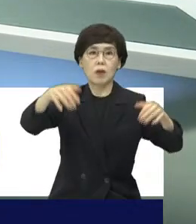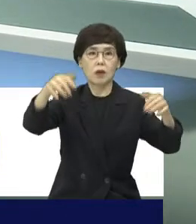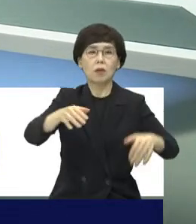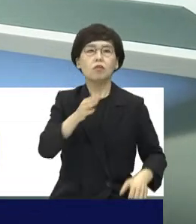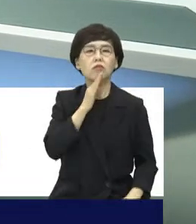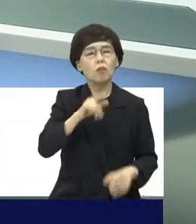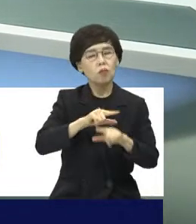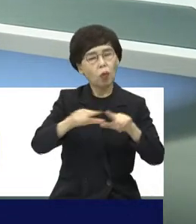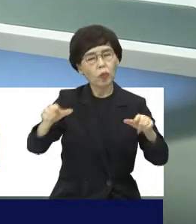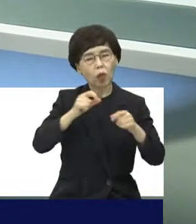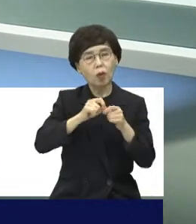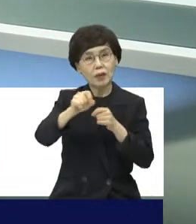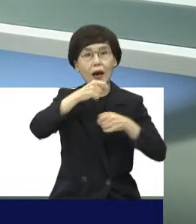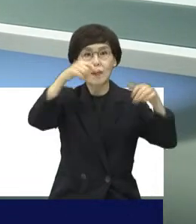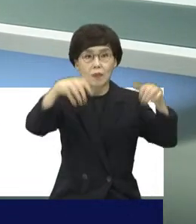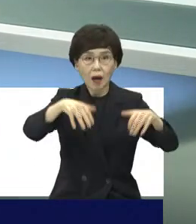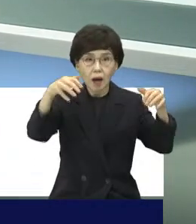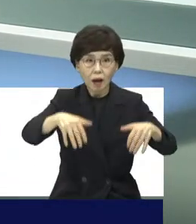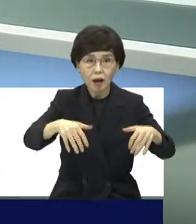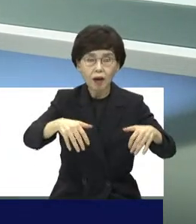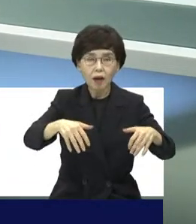그러게요. 보통 장마철이, 혹시 위성 사진 같은 걸